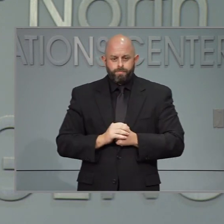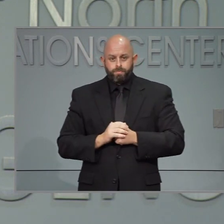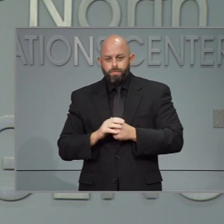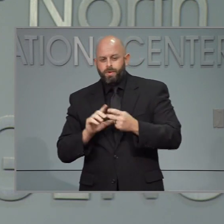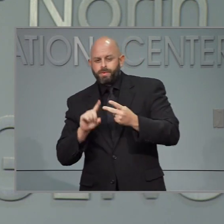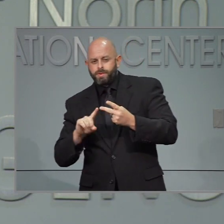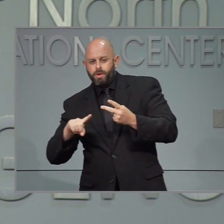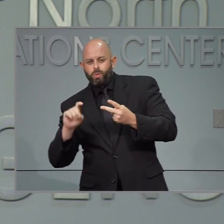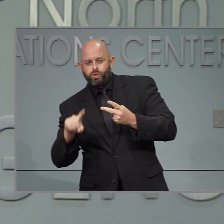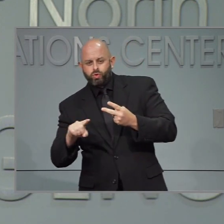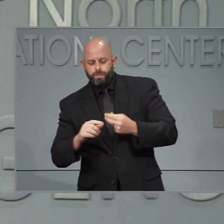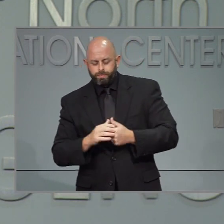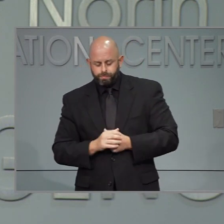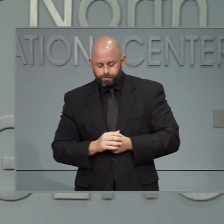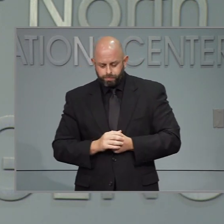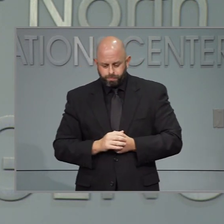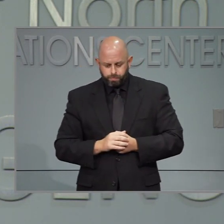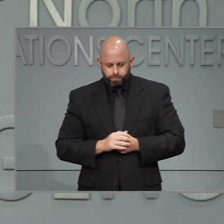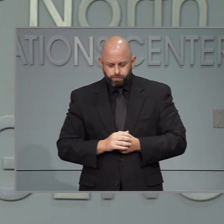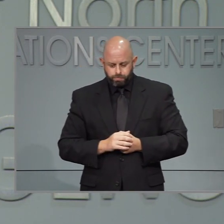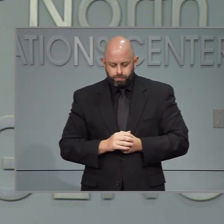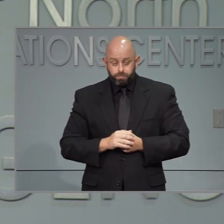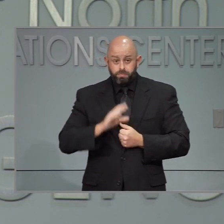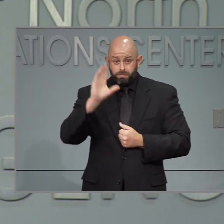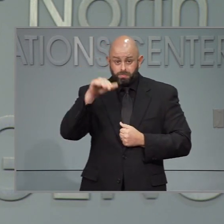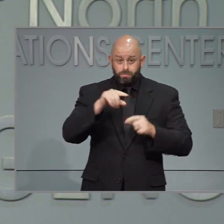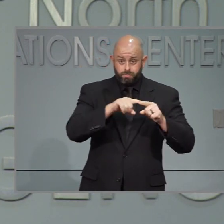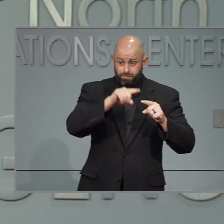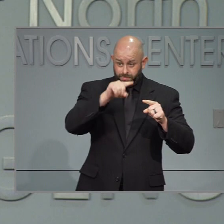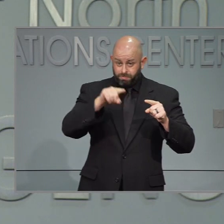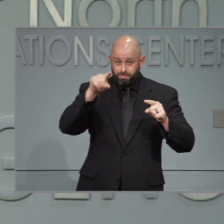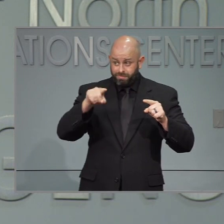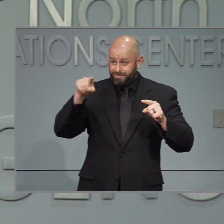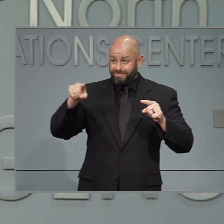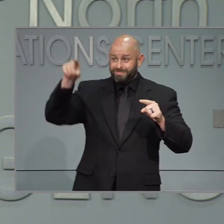Es un seguimiento de la semana pasada dado el índice positivo